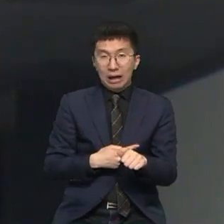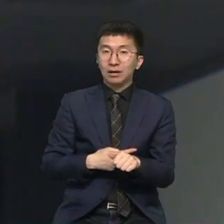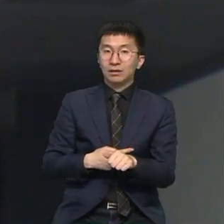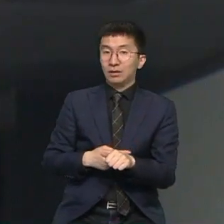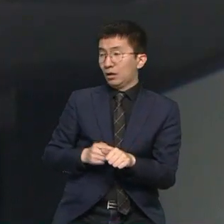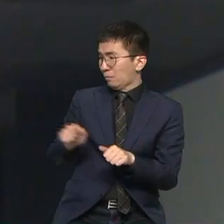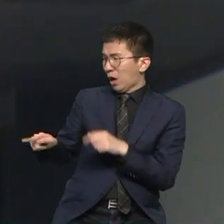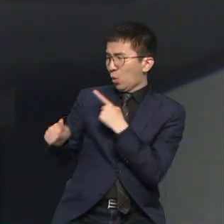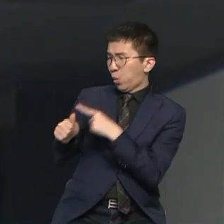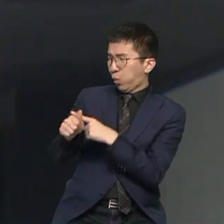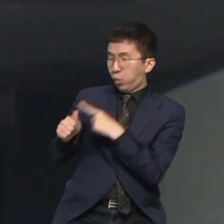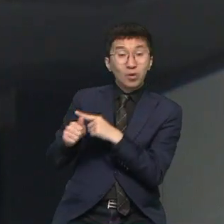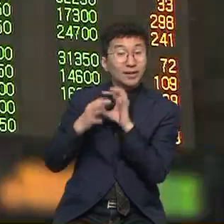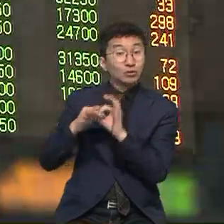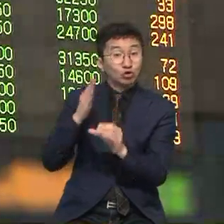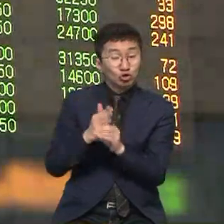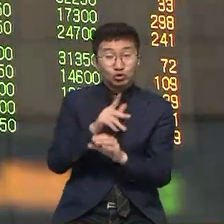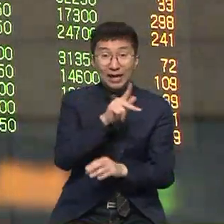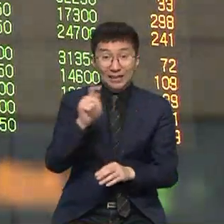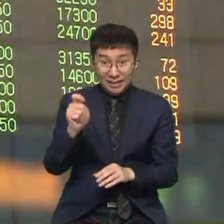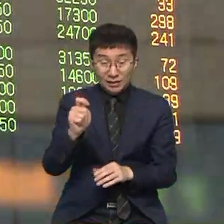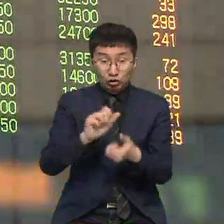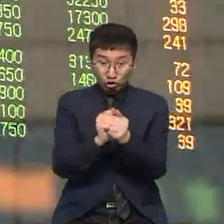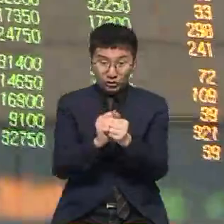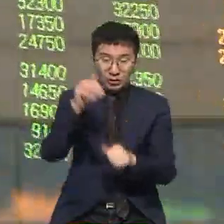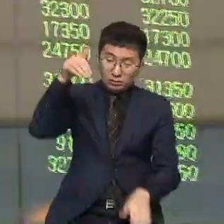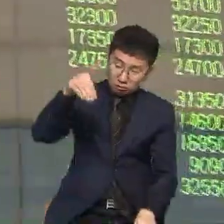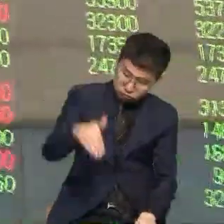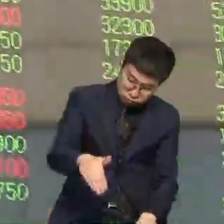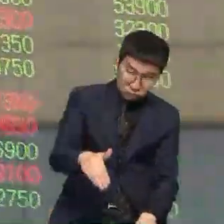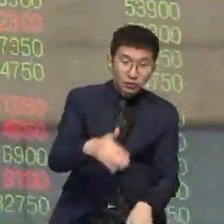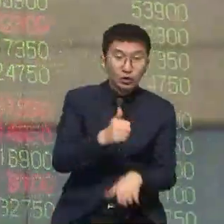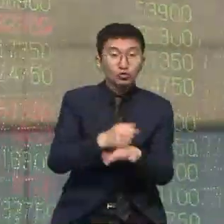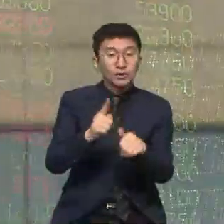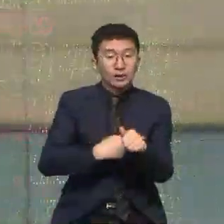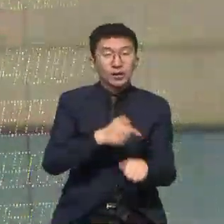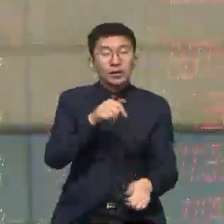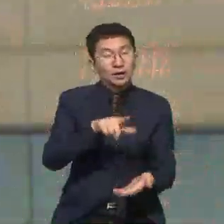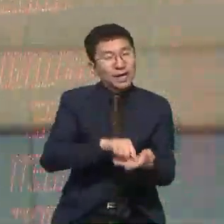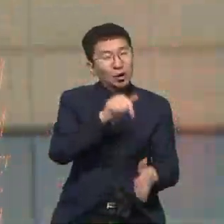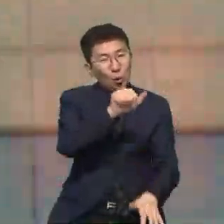KT 주가는 약세를 면치 못 해 지분 57%를 보유한 소액주주들의 원성도 커지고